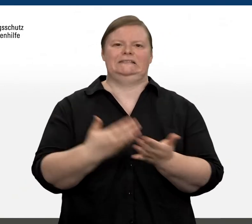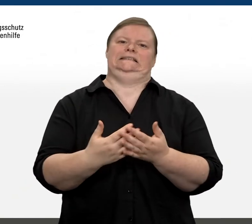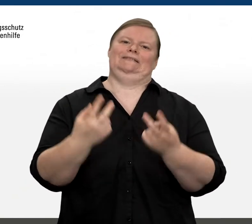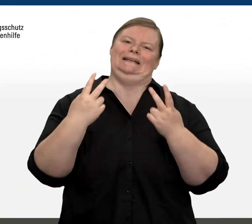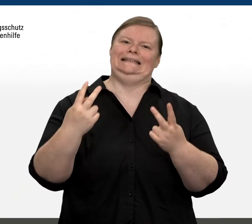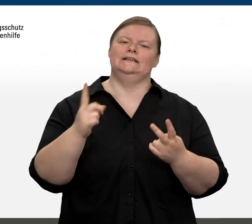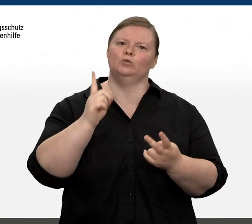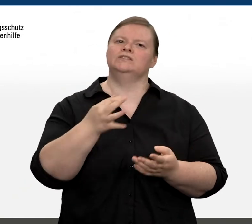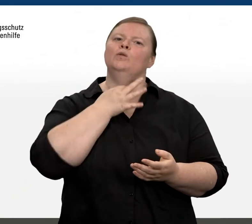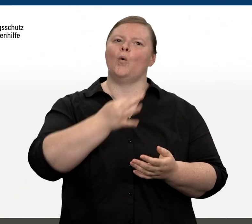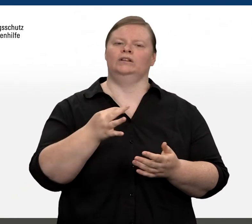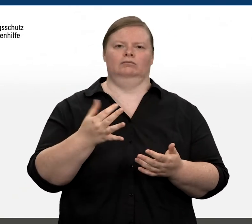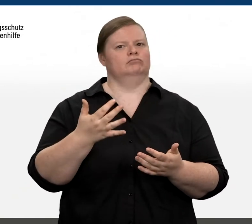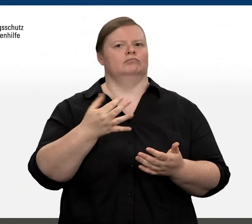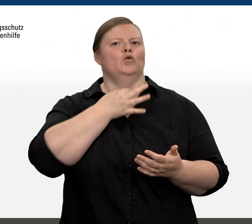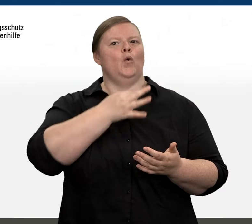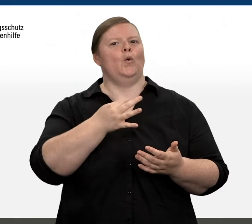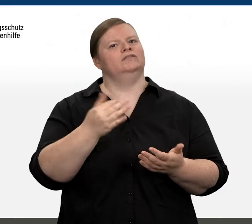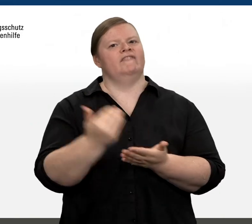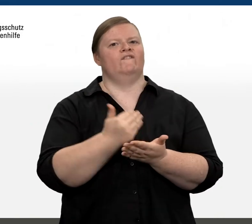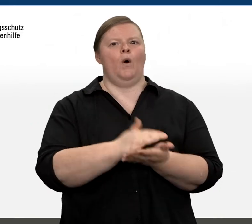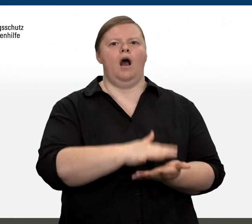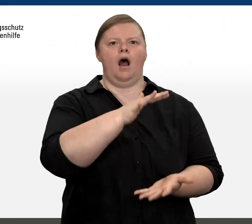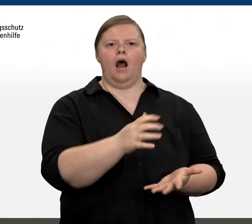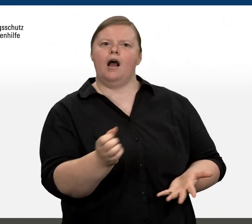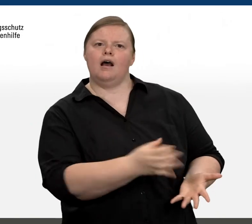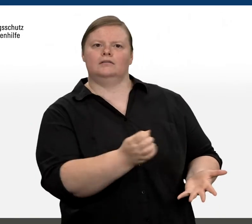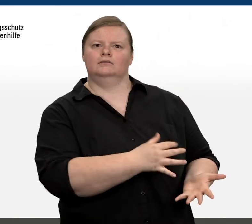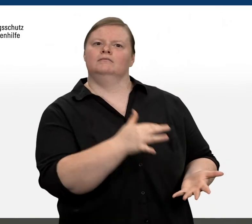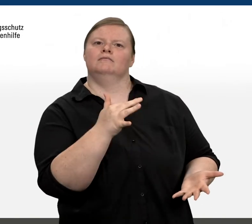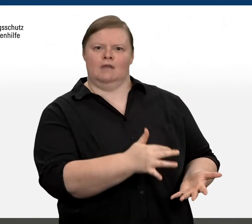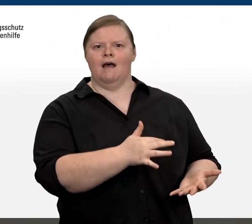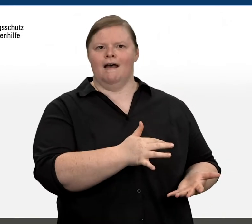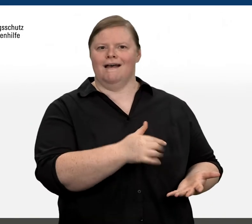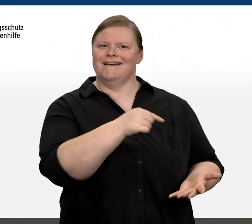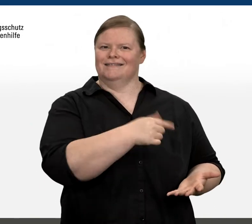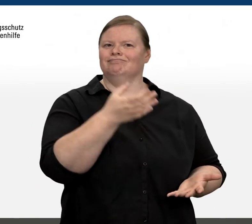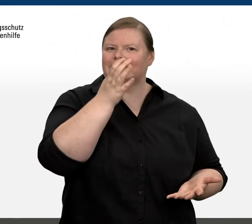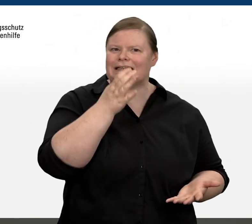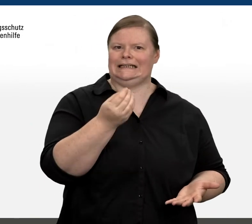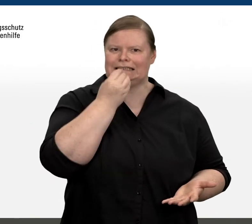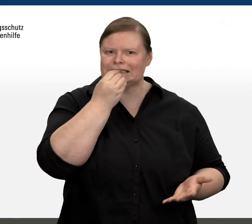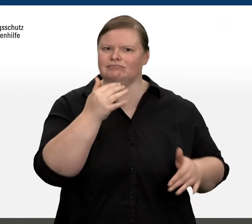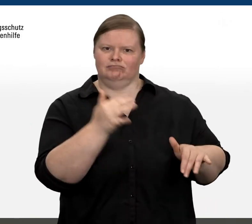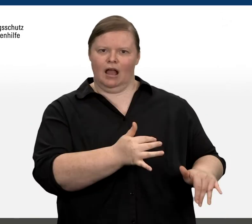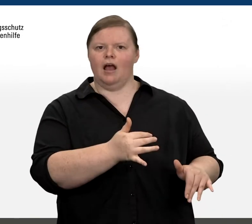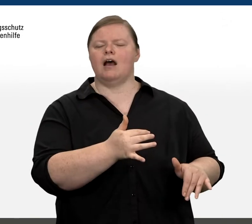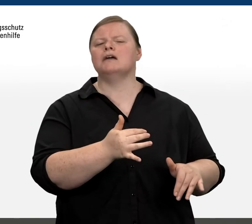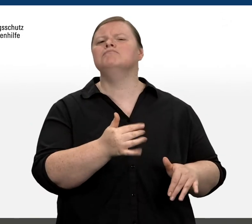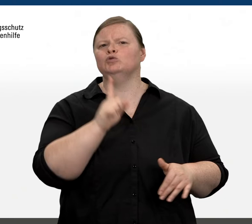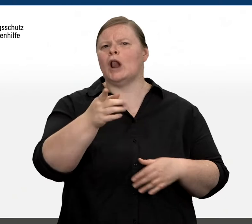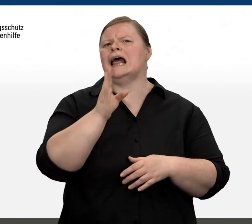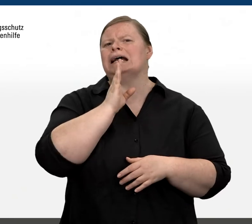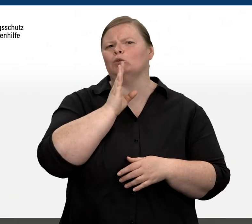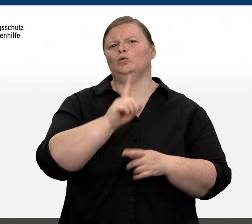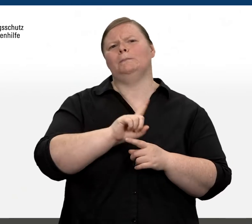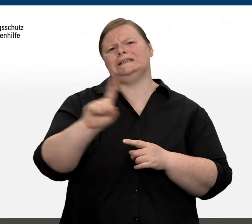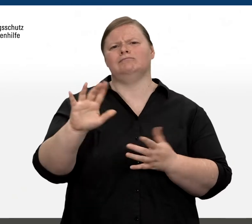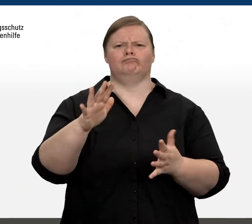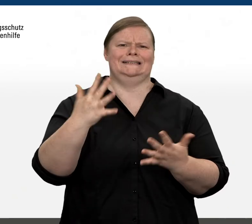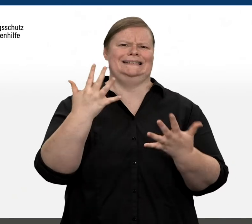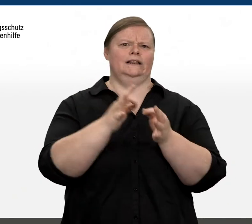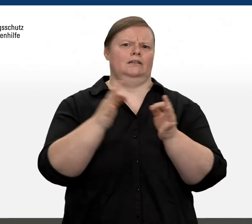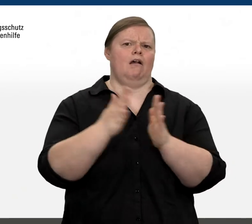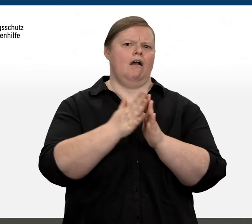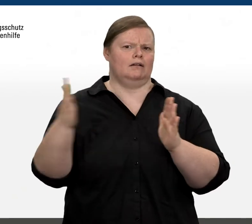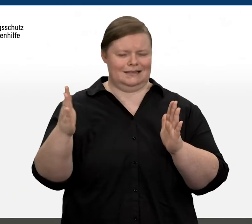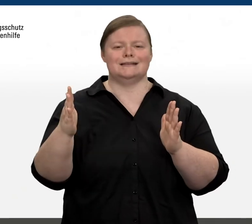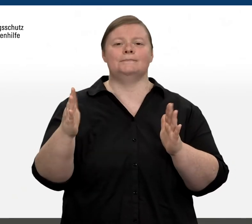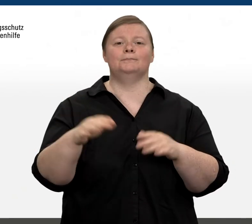einen Notfallvorrat mit Essen und Trinken für ca. 10 Tage zu haben.